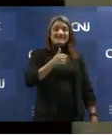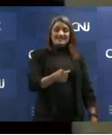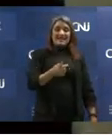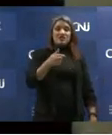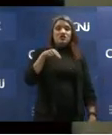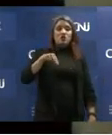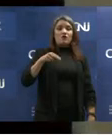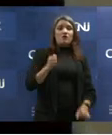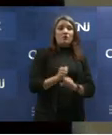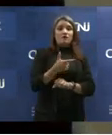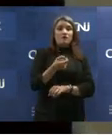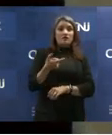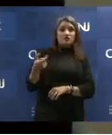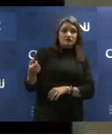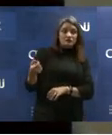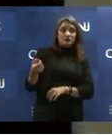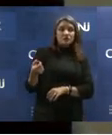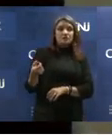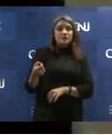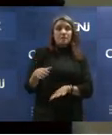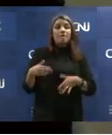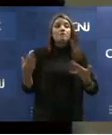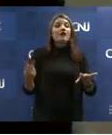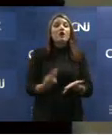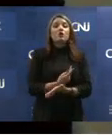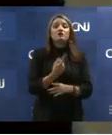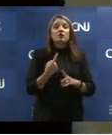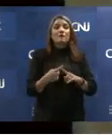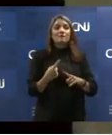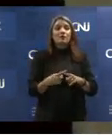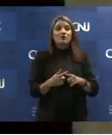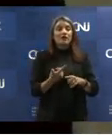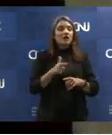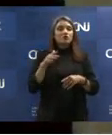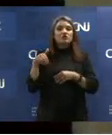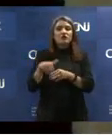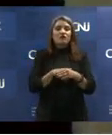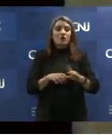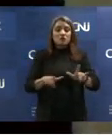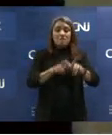e se deu essencialmente pela ausência da maioria absoluta, ou seja,